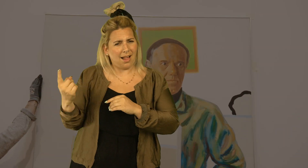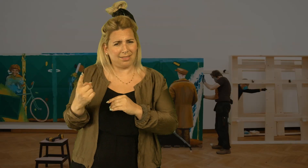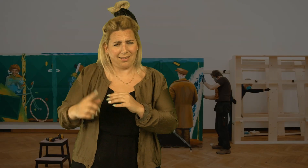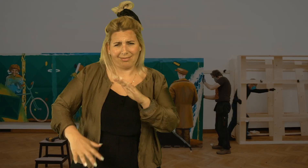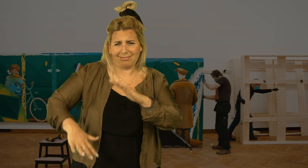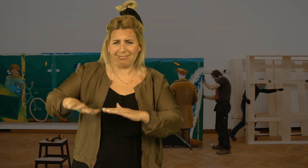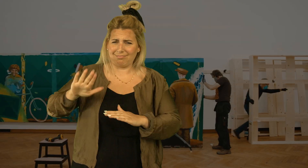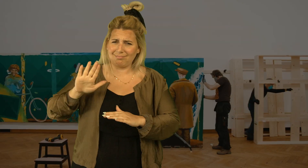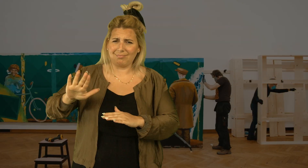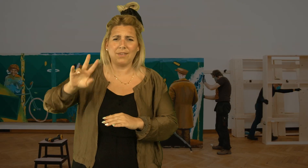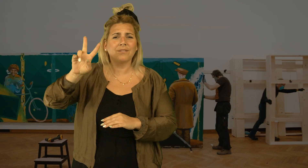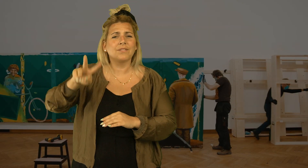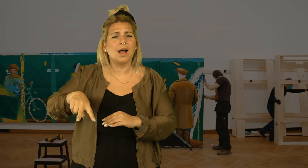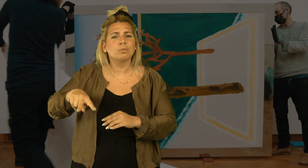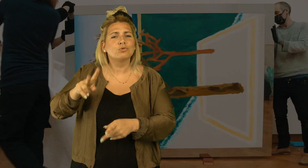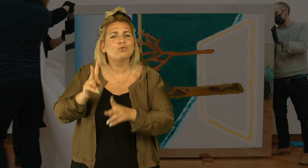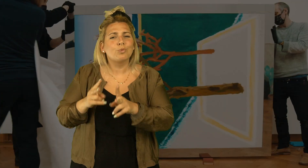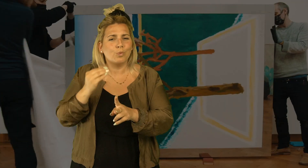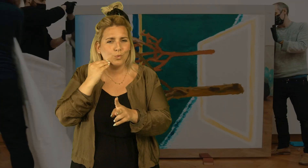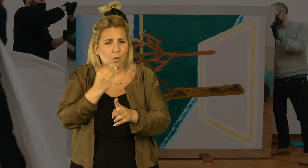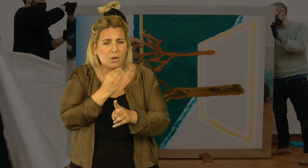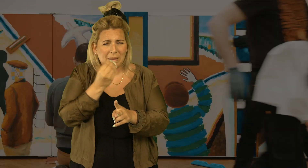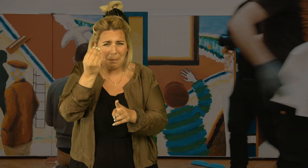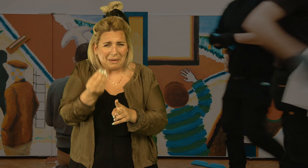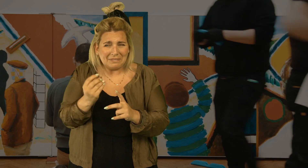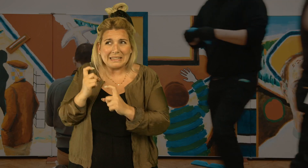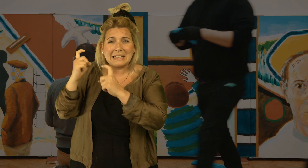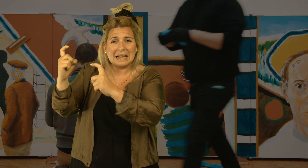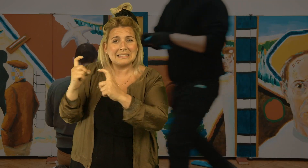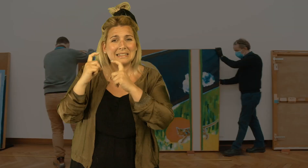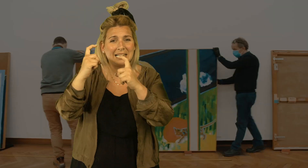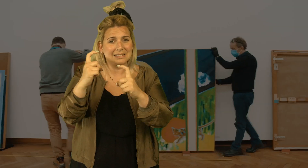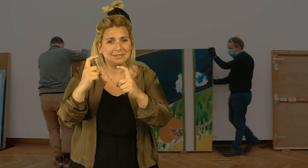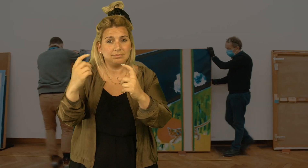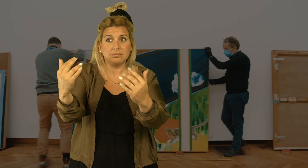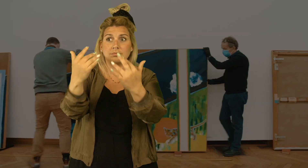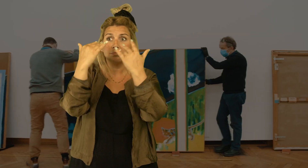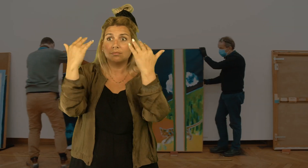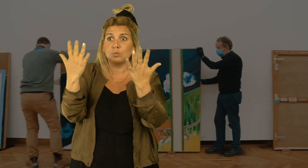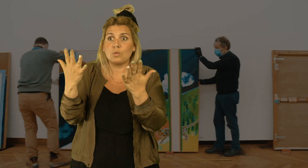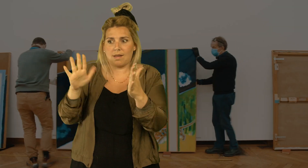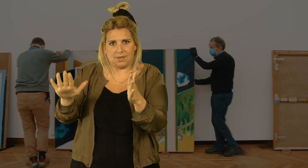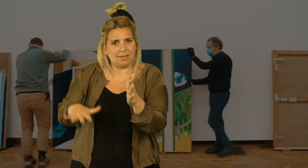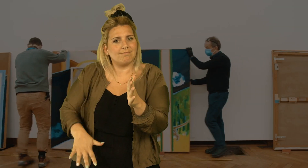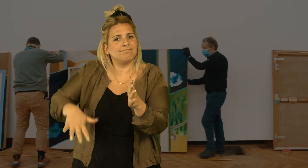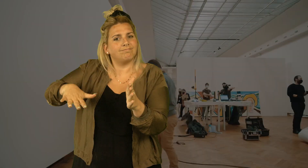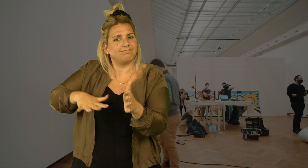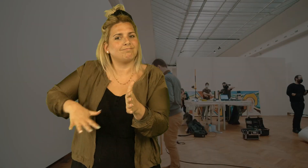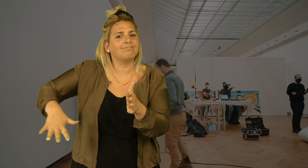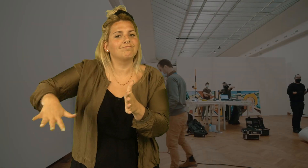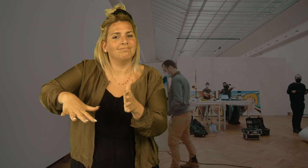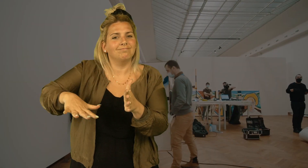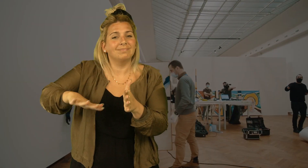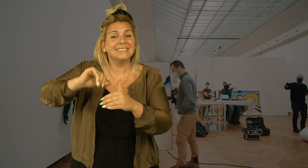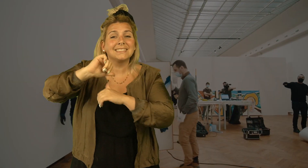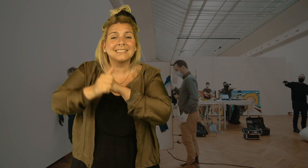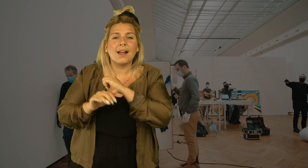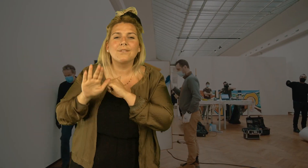Hij bleef in zijn geboortedorp wonen en reisde heel weinig. Zijn eigen omgeving diende als belangrijkste inspiratiebron.